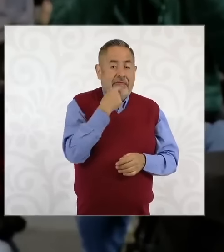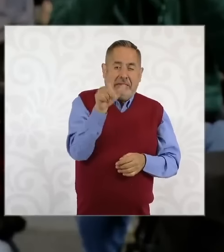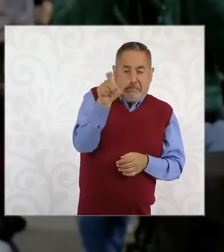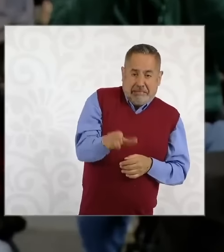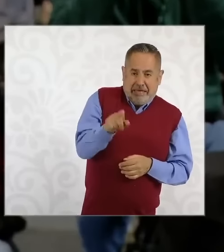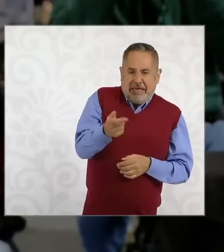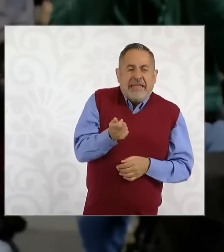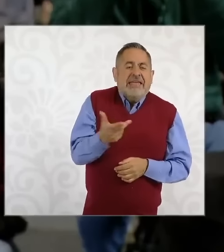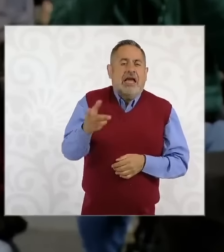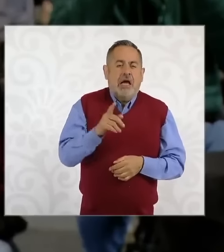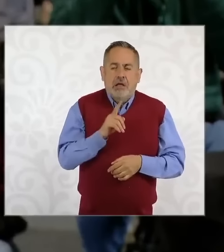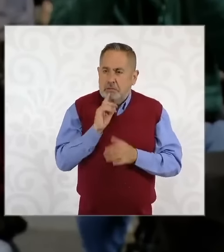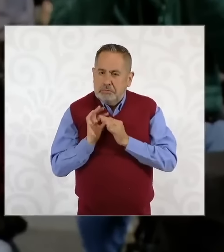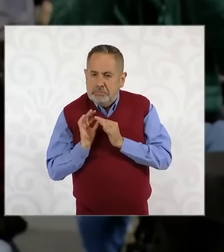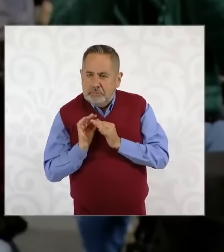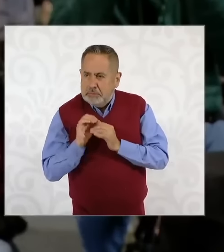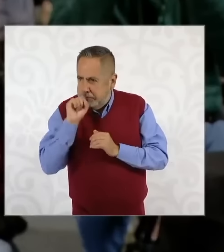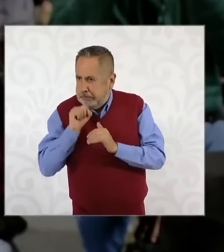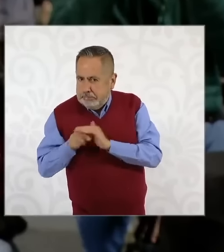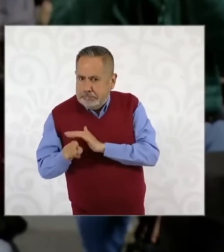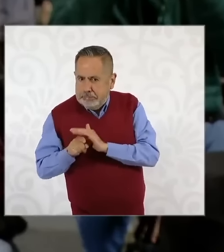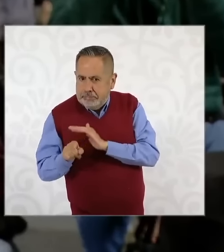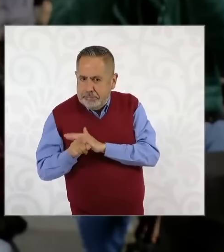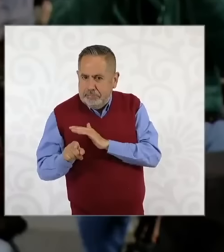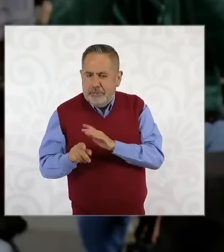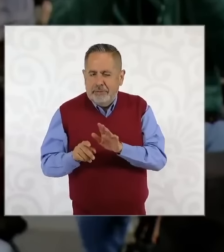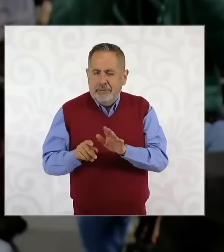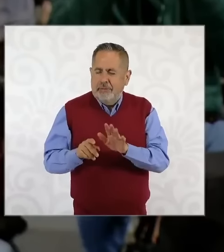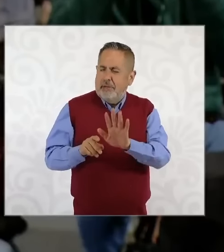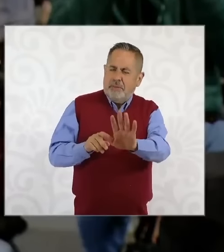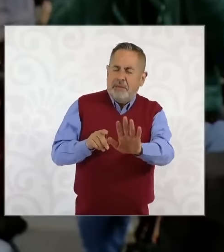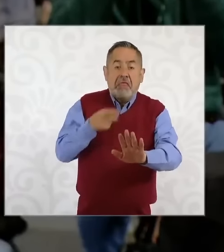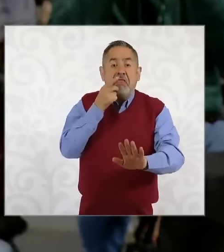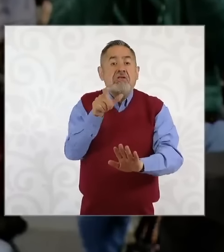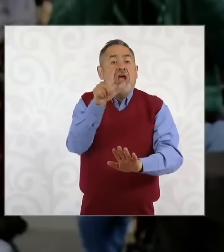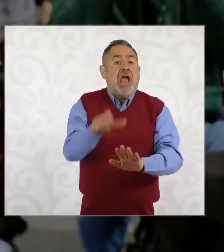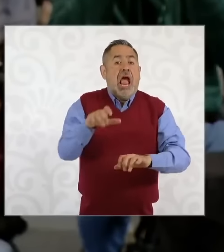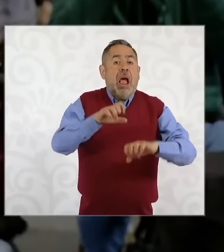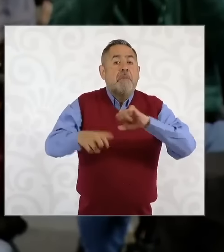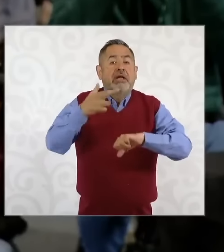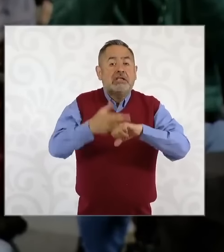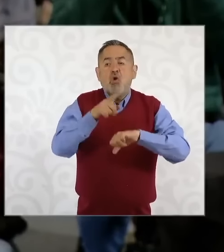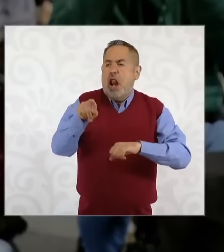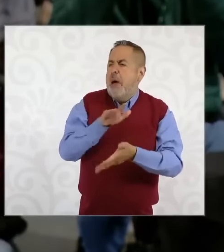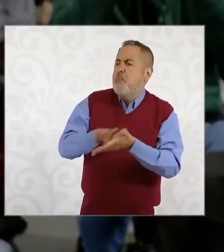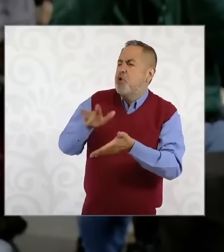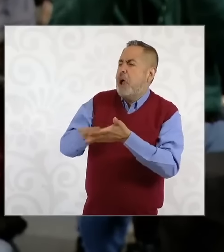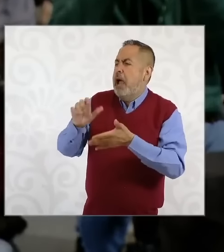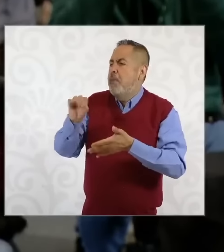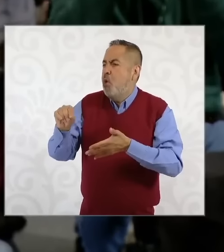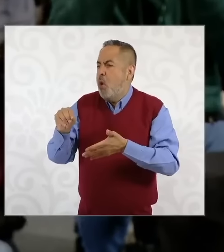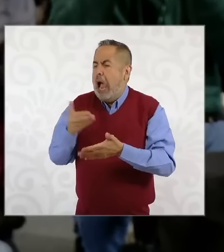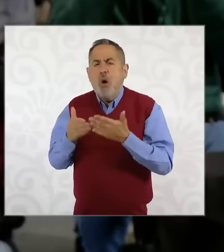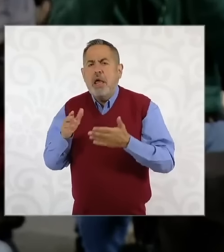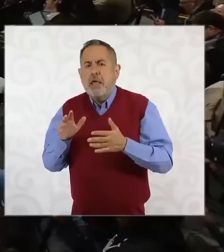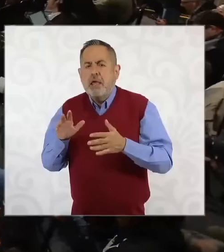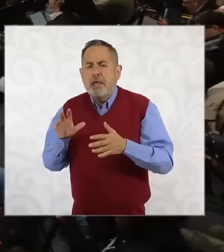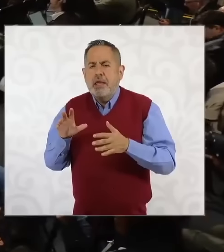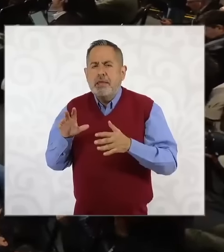lo llama, lo caracteriza como un empresario. que antes apoyaba a López Obrador y ahora ya no. A esa